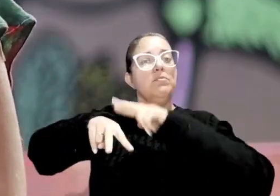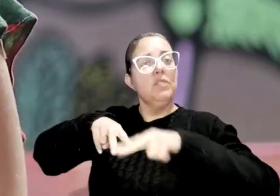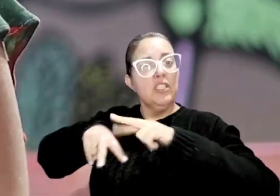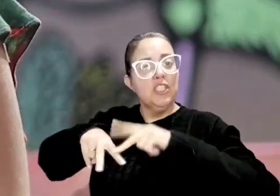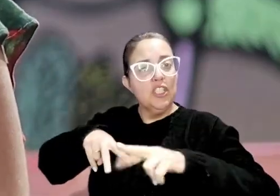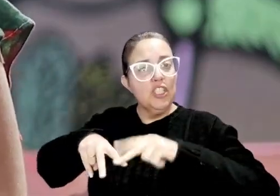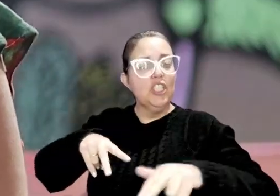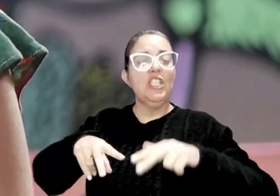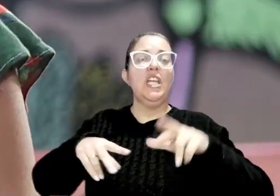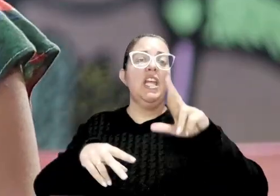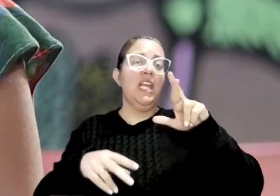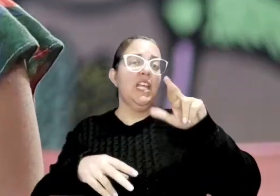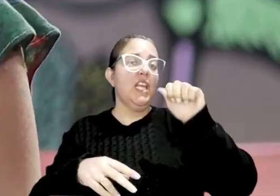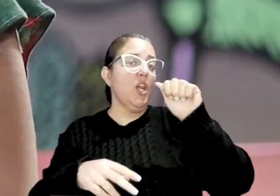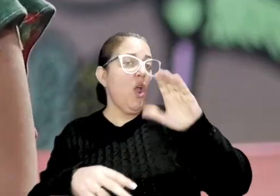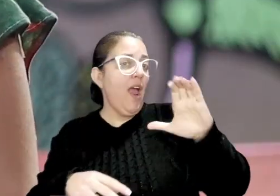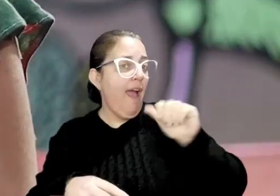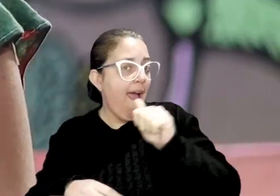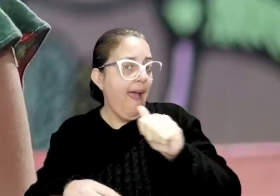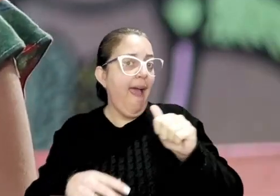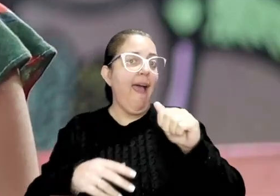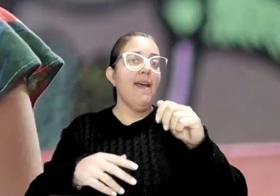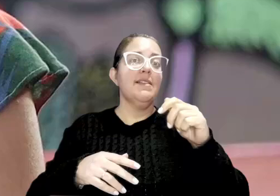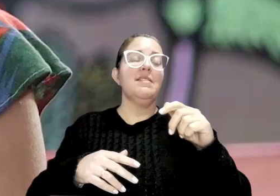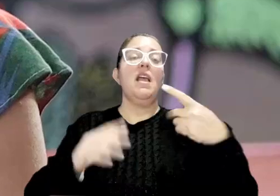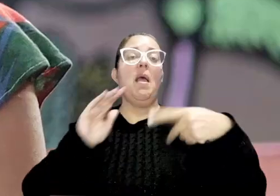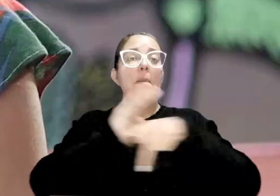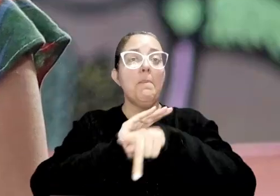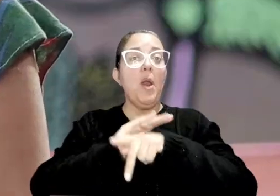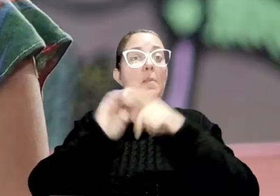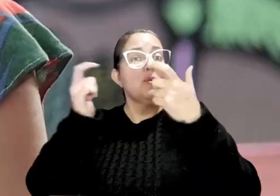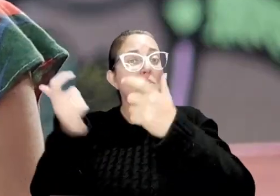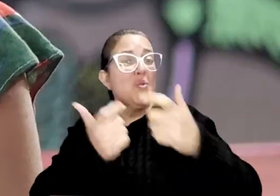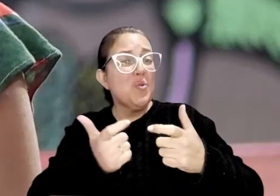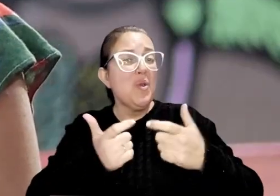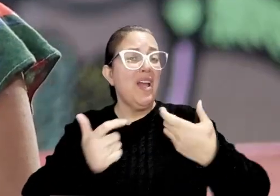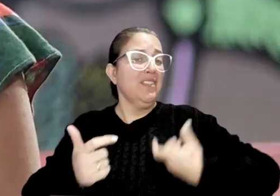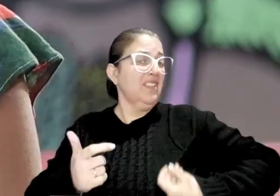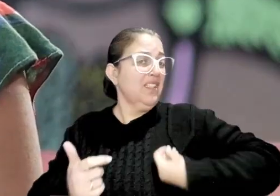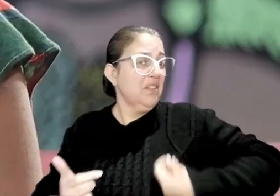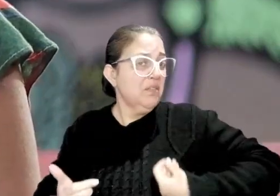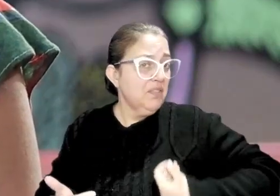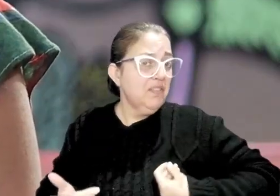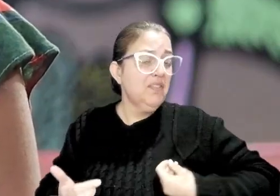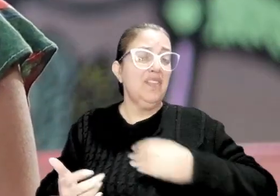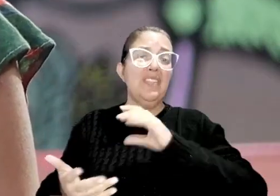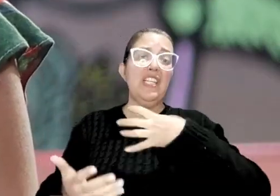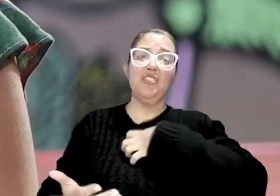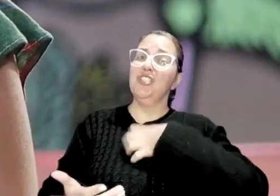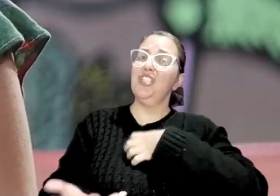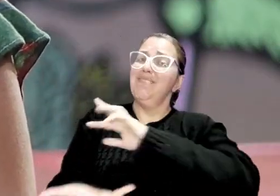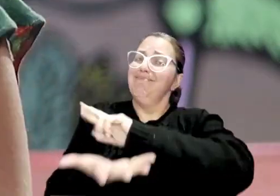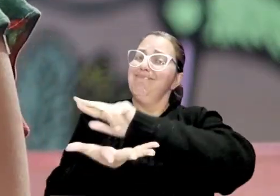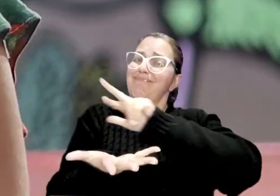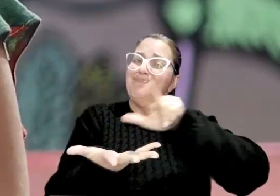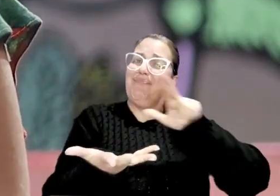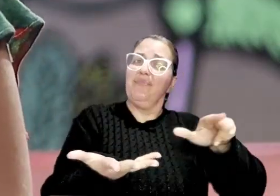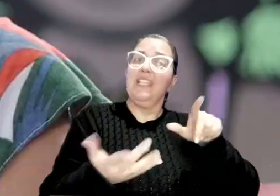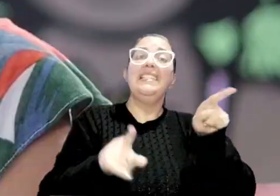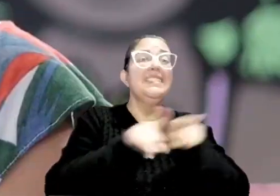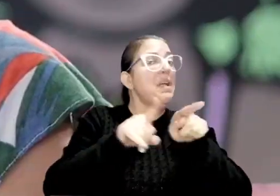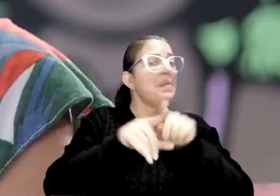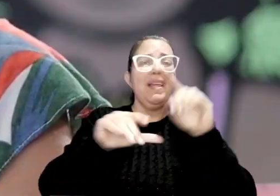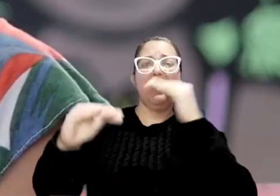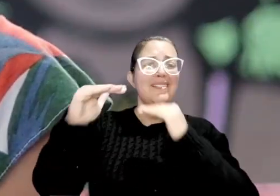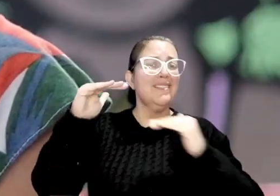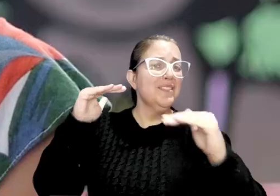vivem né e da mesma forma também é profundamente desigual eh quem lucra quem arca com os os né de